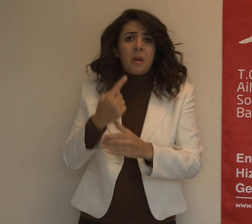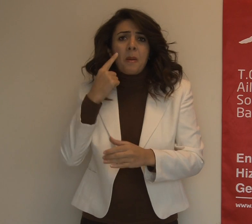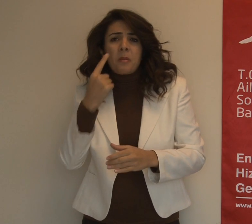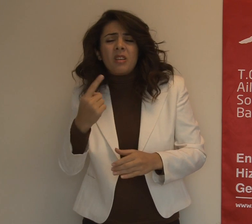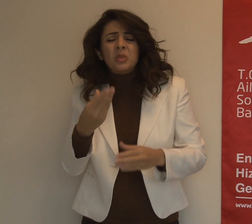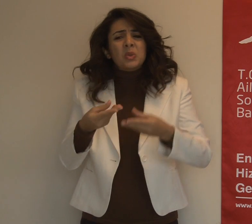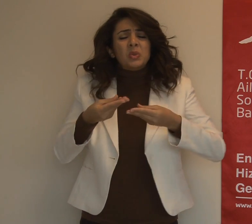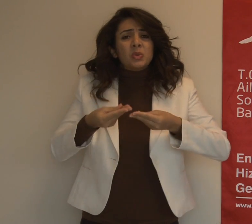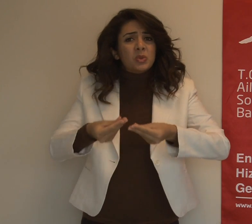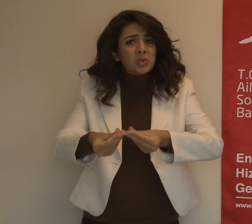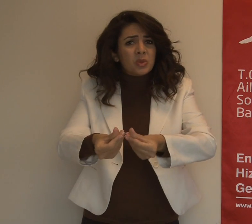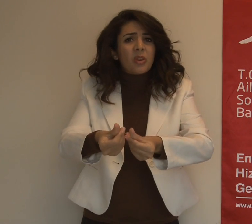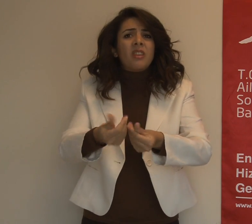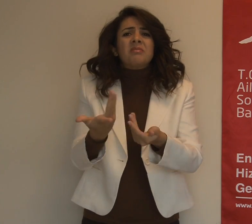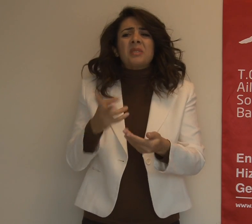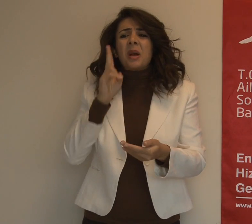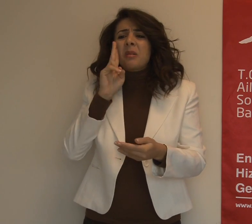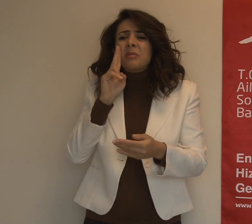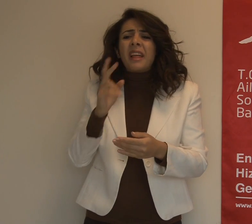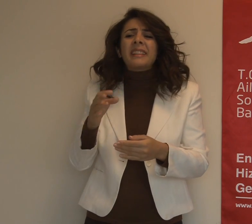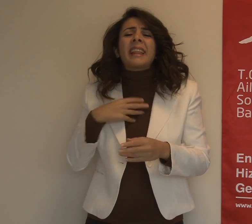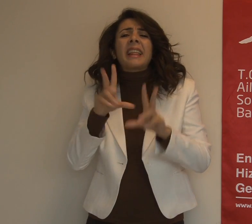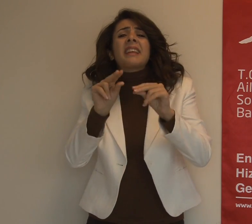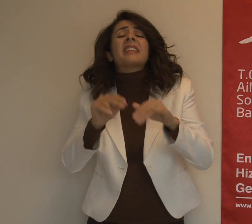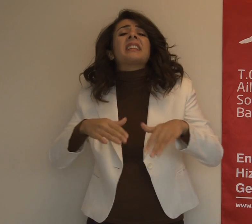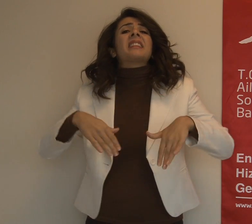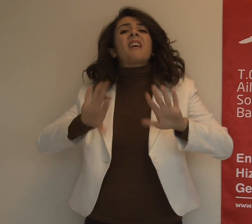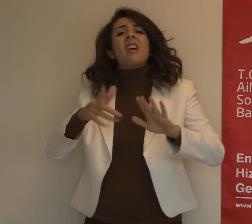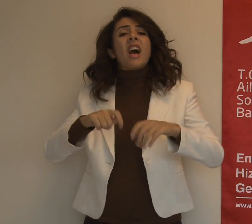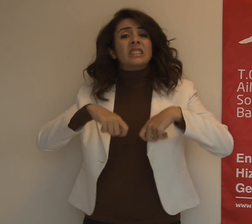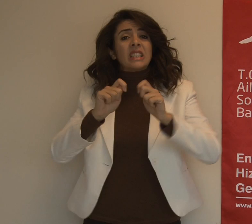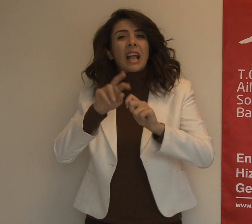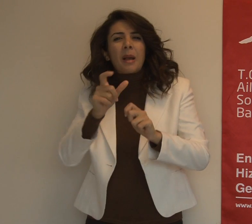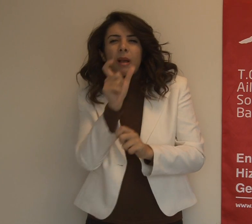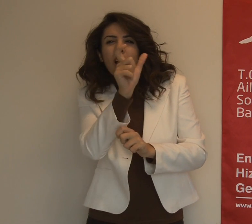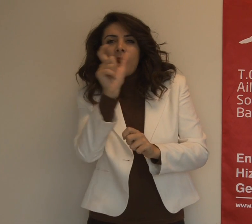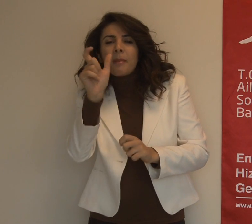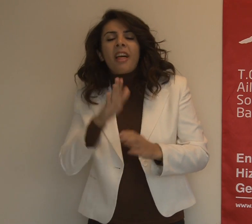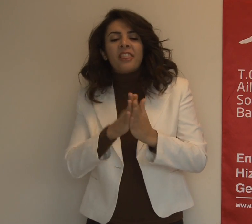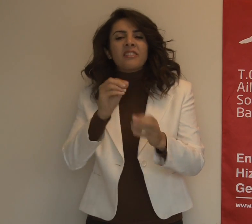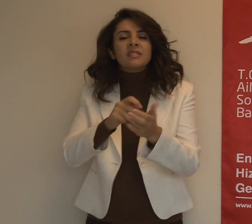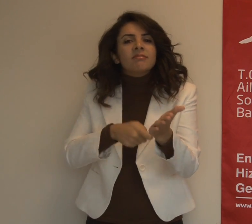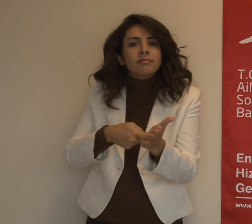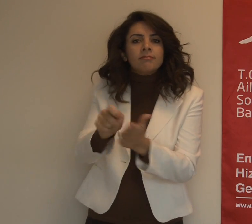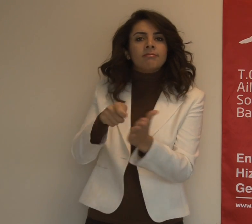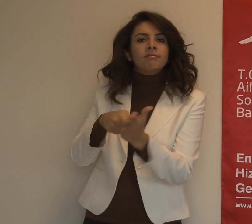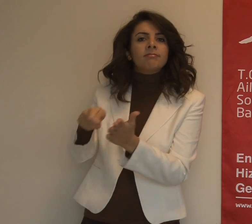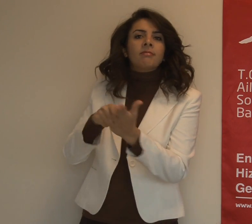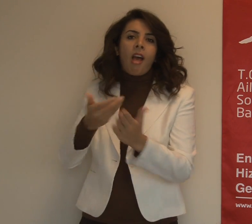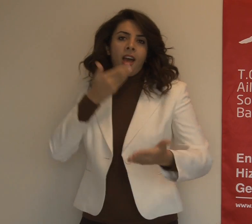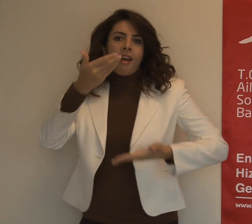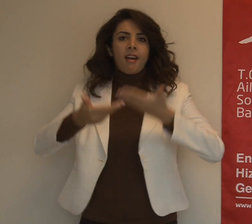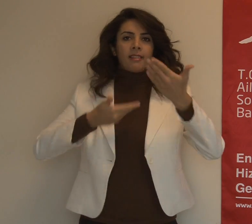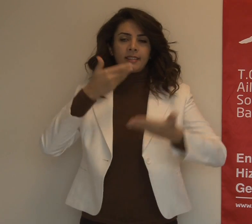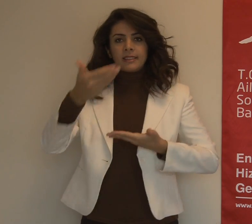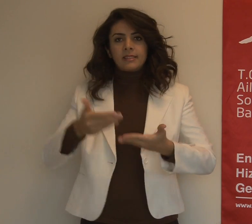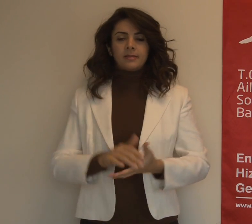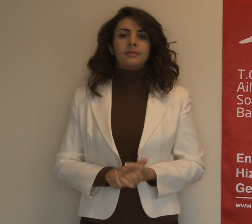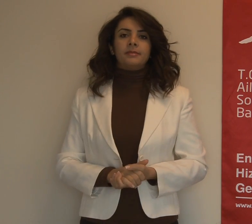negatif ayrımcılığa neden olan "çürük", "elverişsiz" ve "sakat" gibi tanımları defterden sildiklerini söyledi.